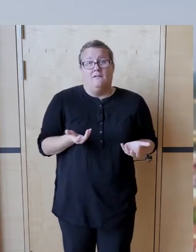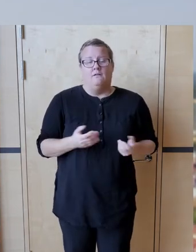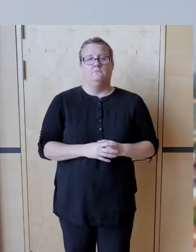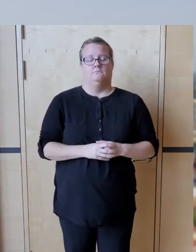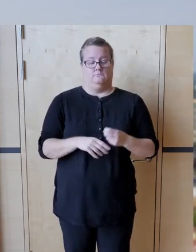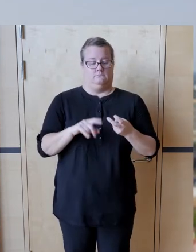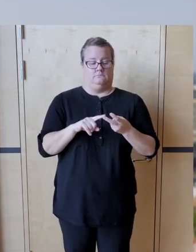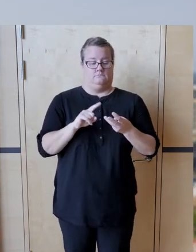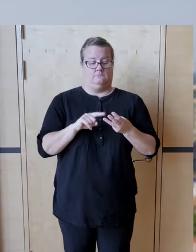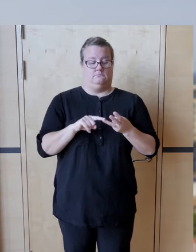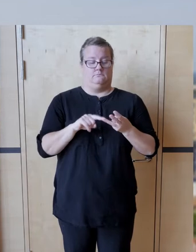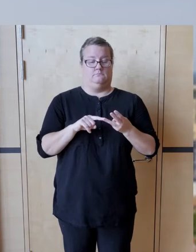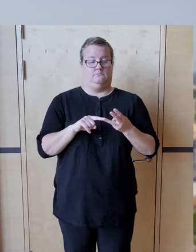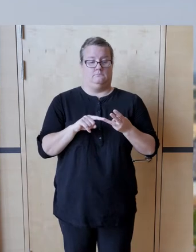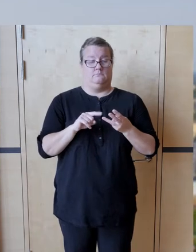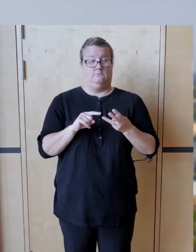TV Mamma också